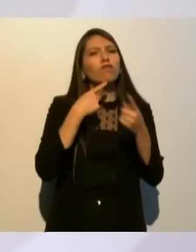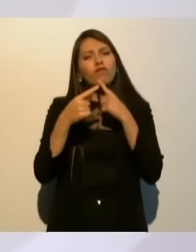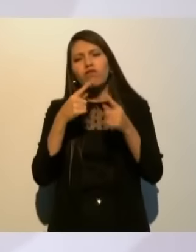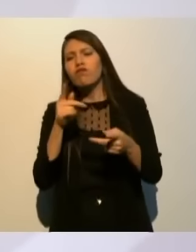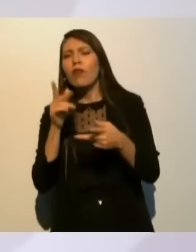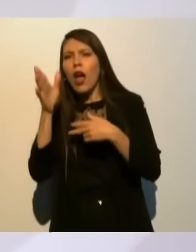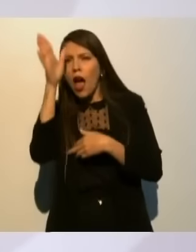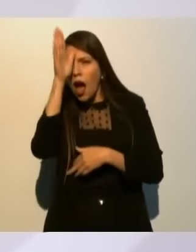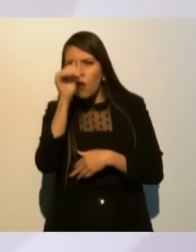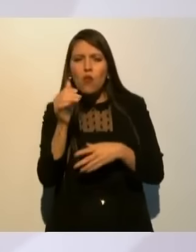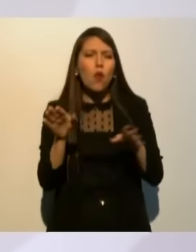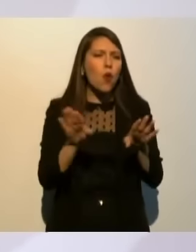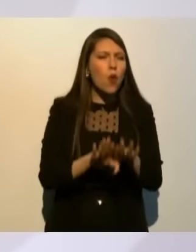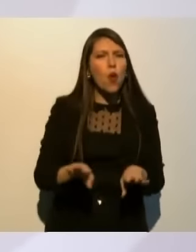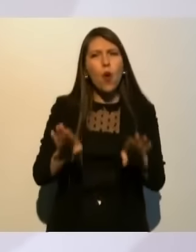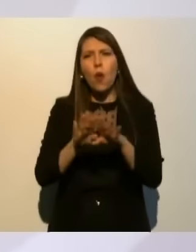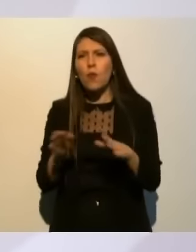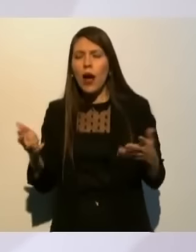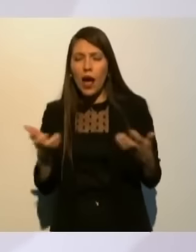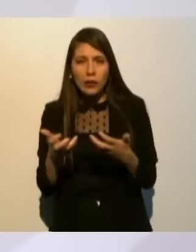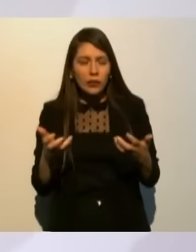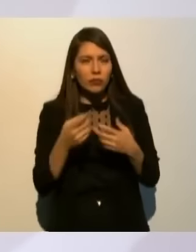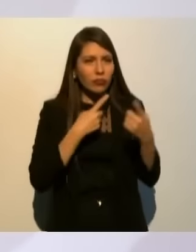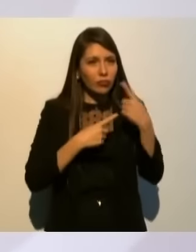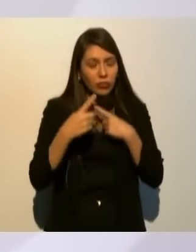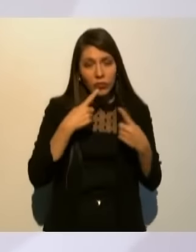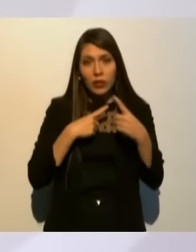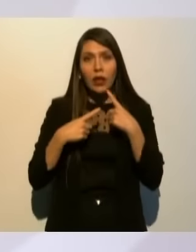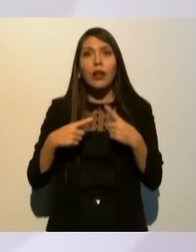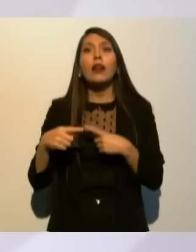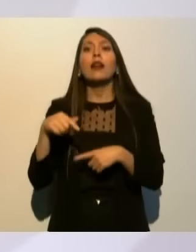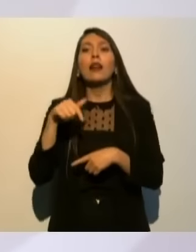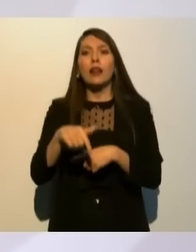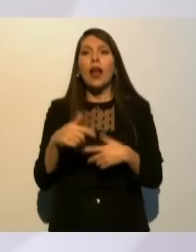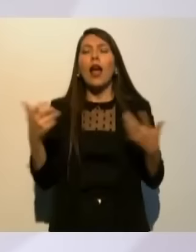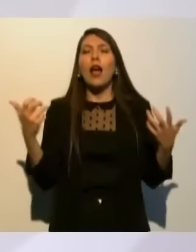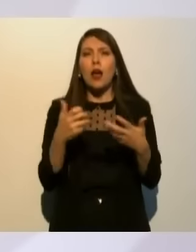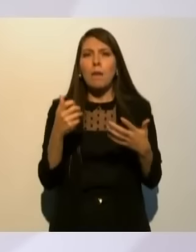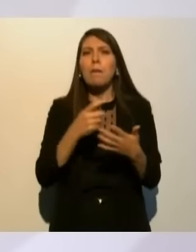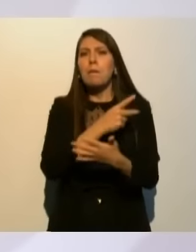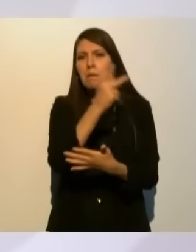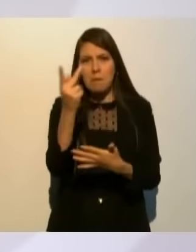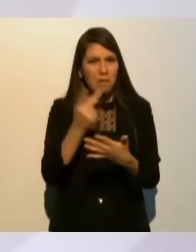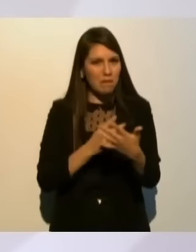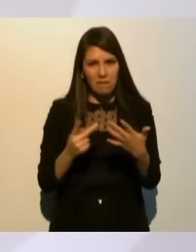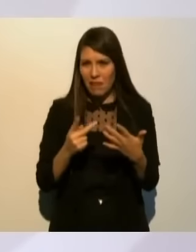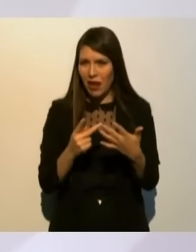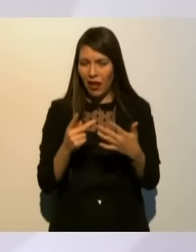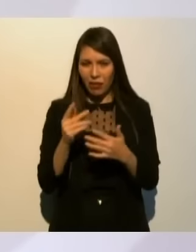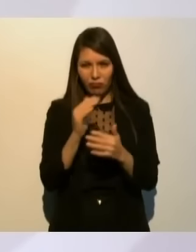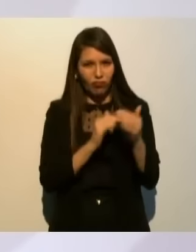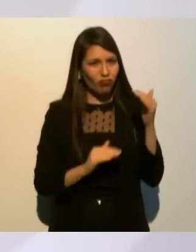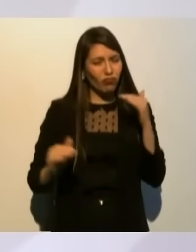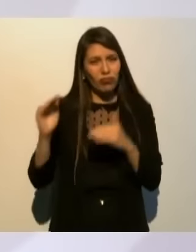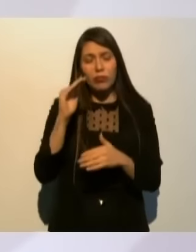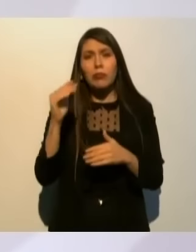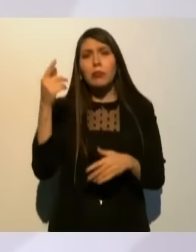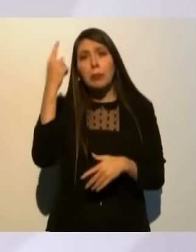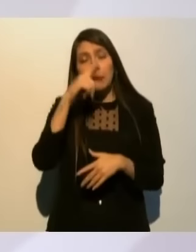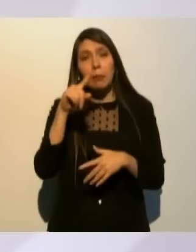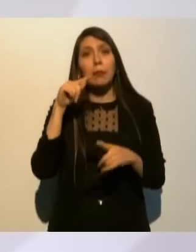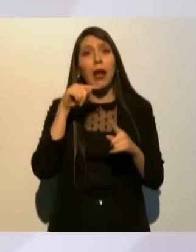dialogando estamos elaborando un plan maestro que parte de un diagnóstico del estado que guarda la